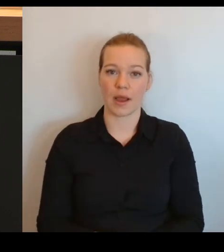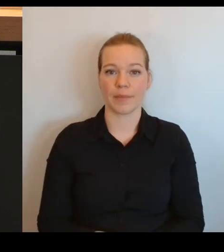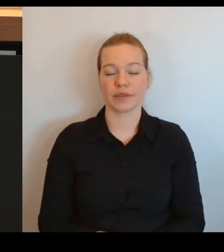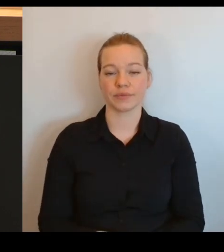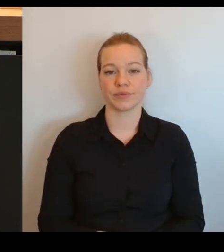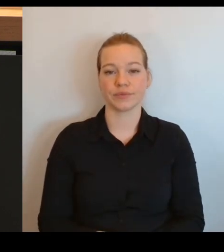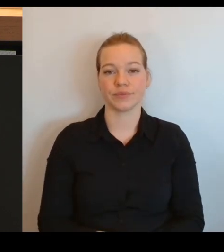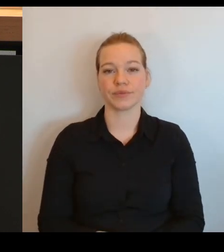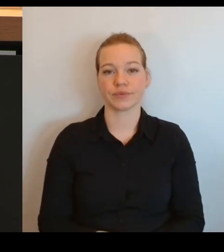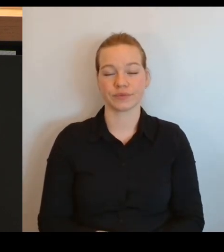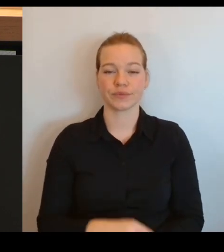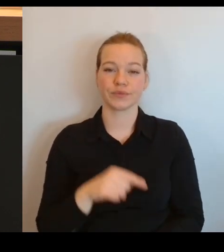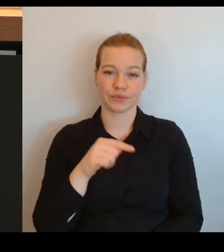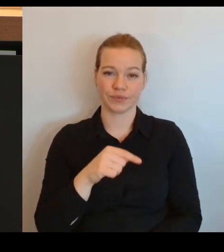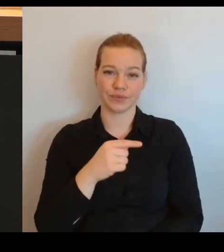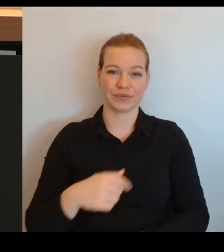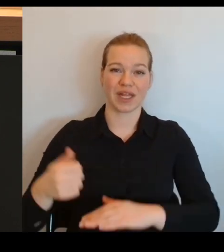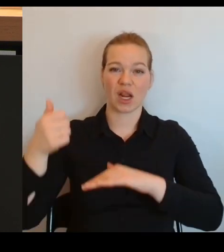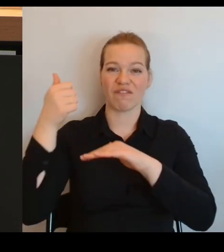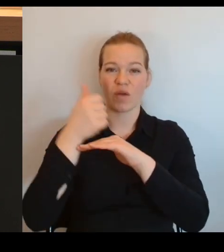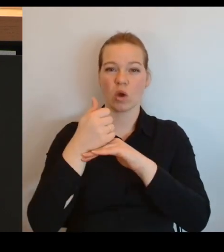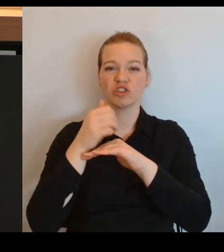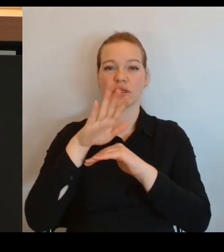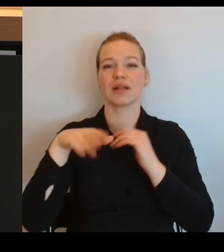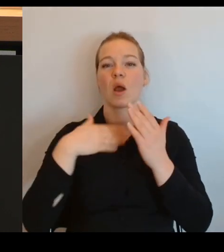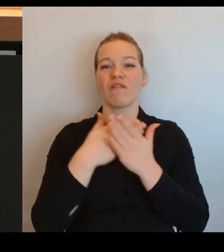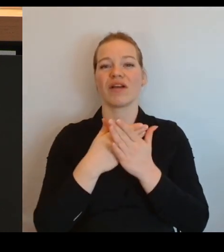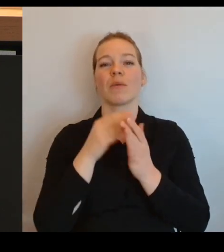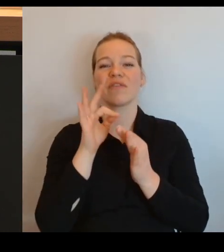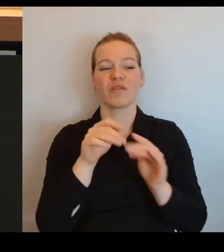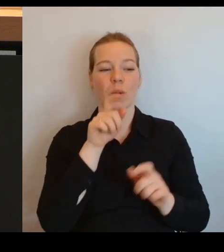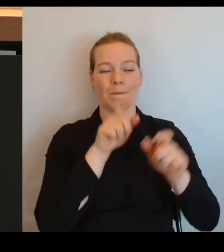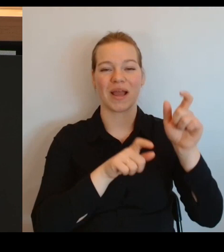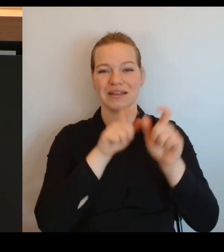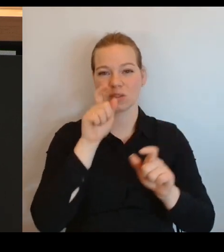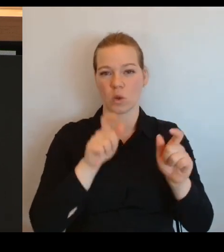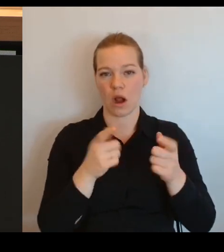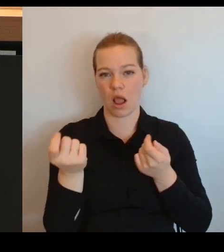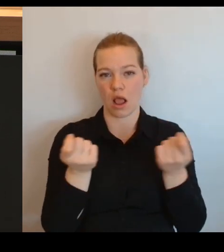Und dass da in der Vergangenheit eine ganze Menge schiefgelaufen ist, das glaube ich, muss ich Ihnen nicht erzählen.